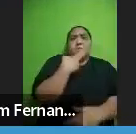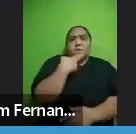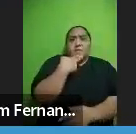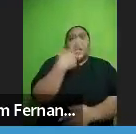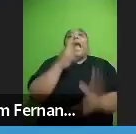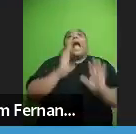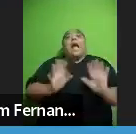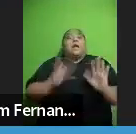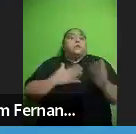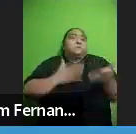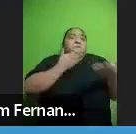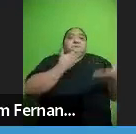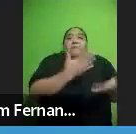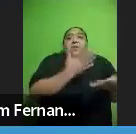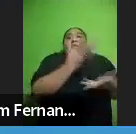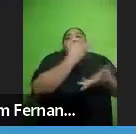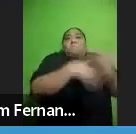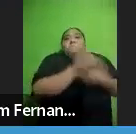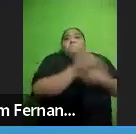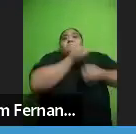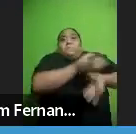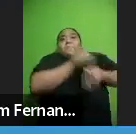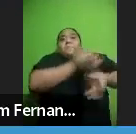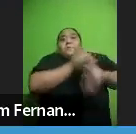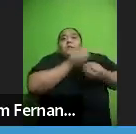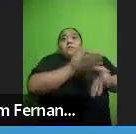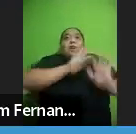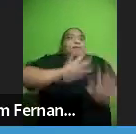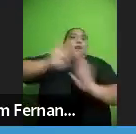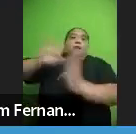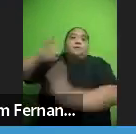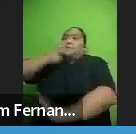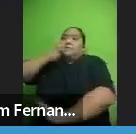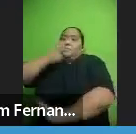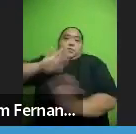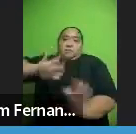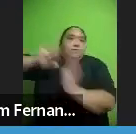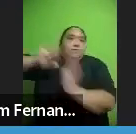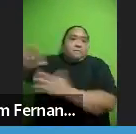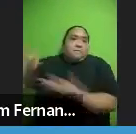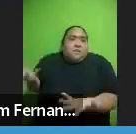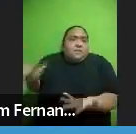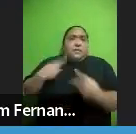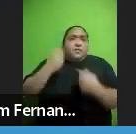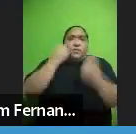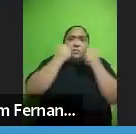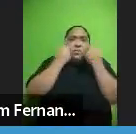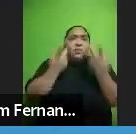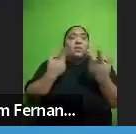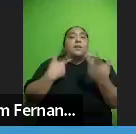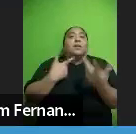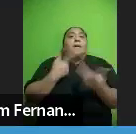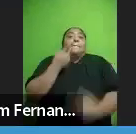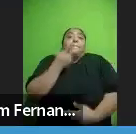esa parte que no puede no puede hacer no puede hacer, y no puede hacer, y o que aparentemente no puede ser